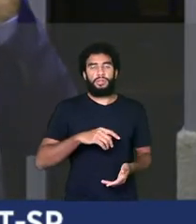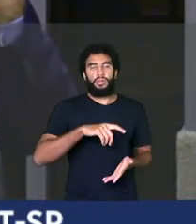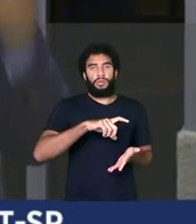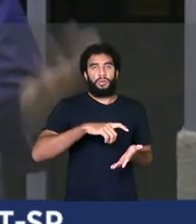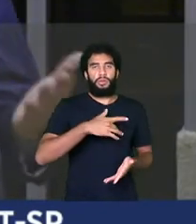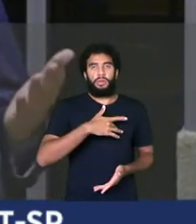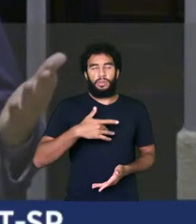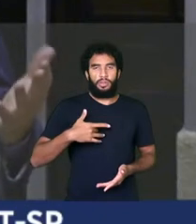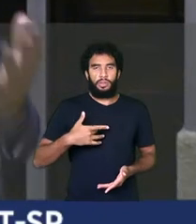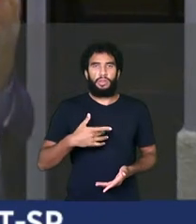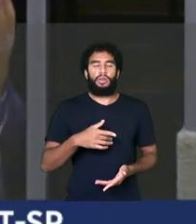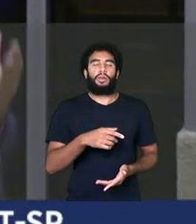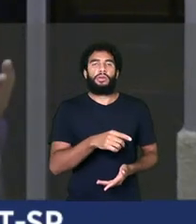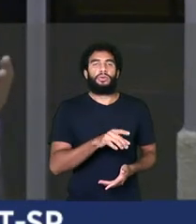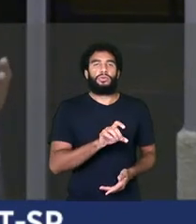NO PLANO DE SAÚDE OU A